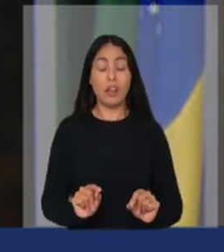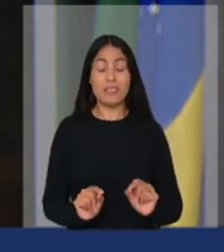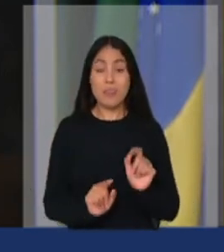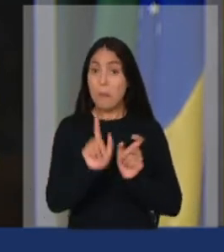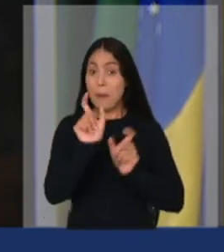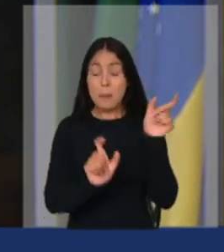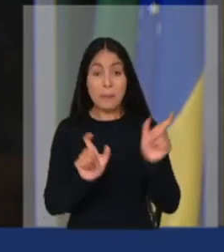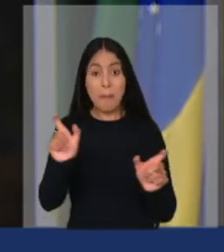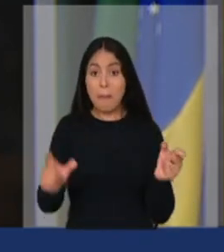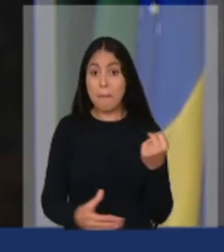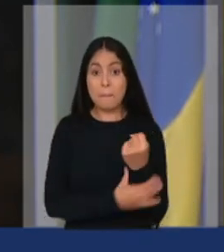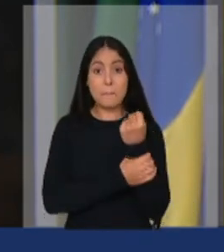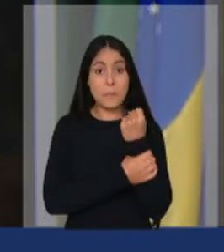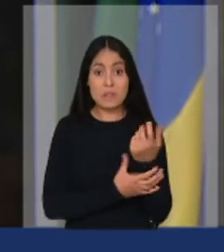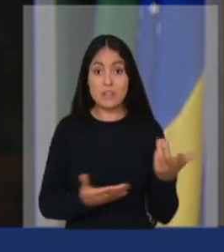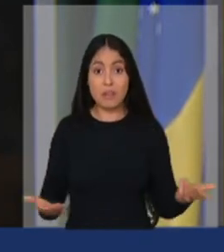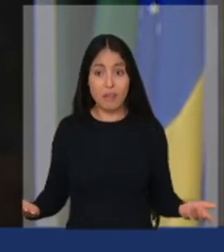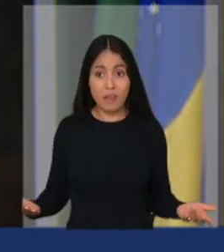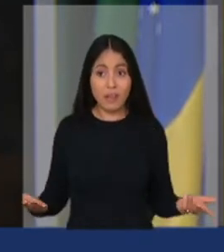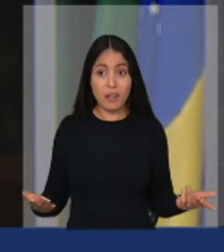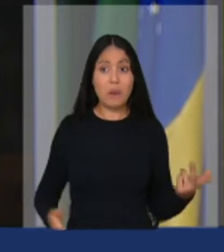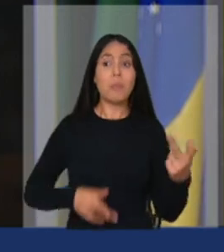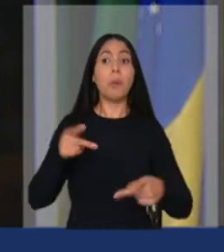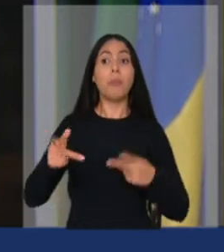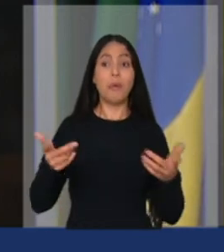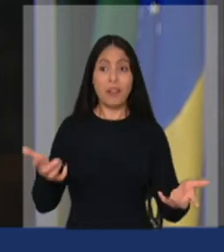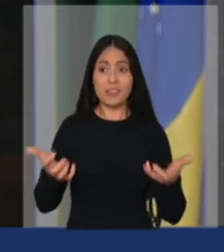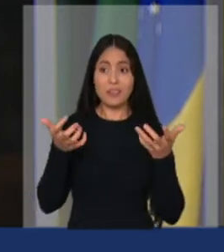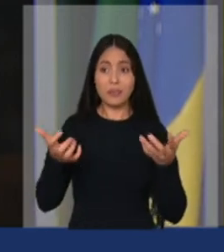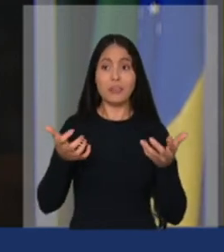VOTO IMPRESSO AUDITAVEL, DIGNÍSSIMO PRESIDENTE. [PRESIDENTE]: OBRIGADO, DEPUTADO, CONVIDO